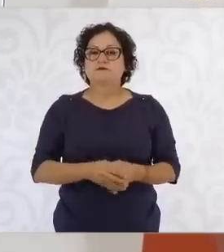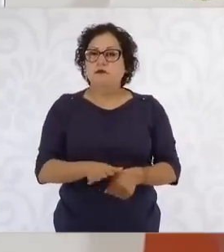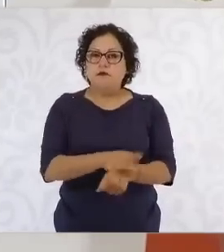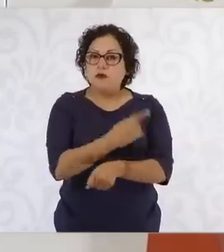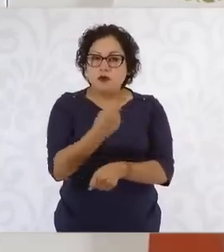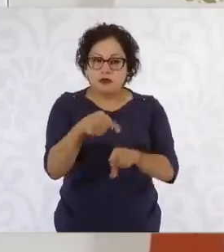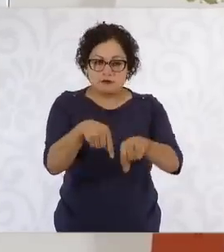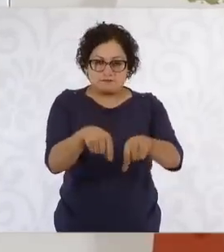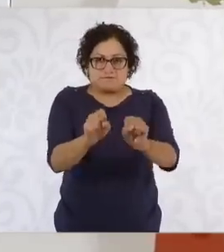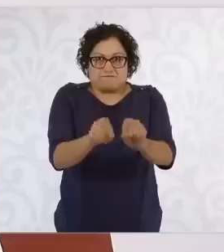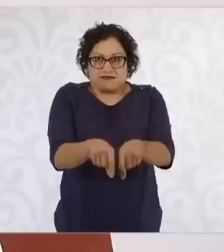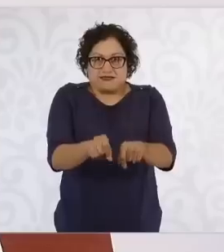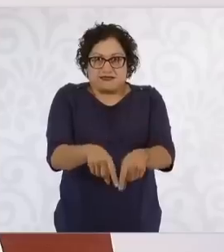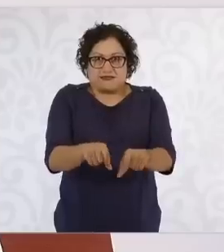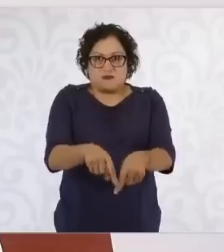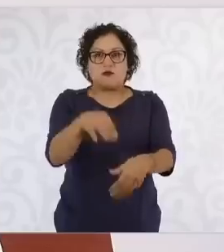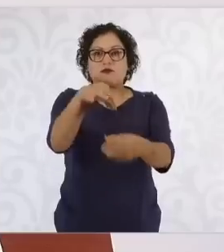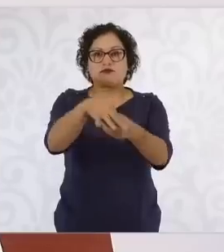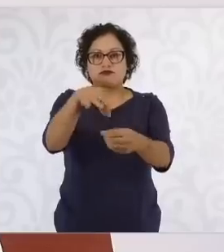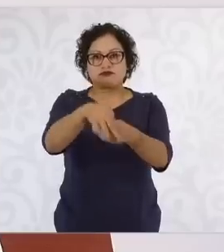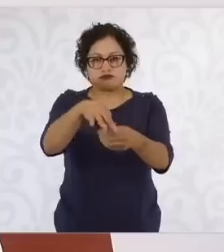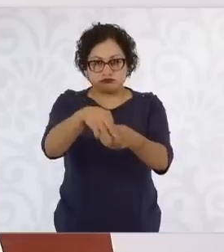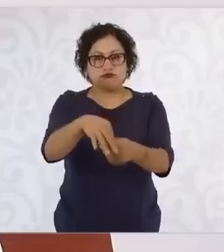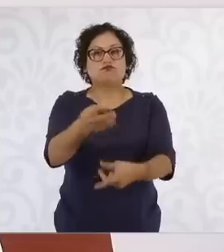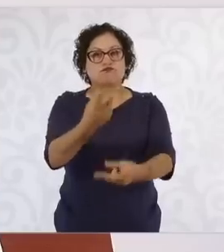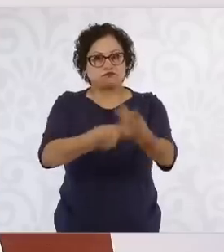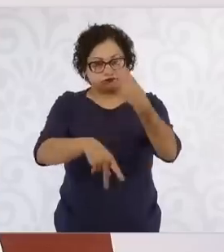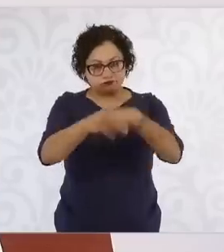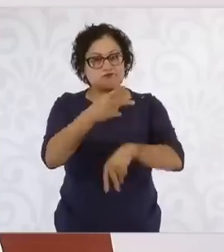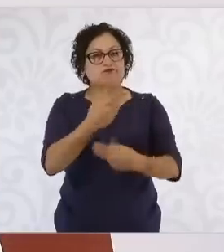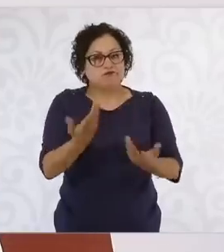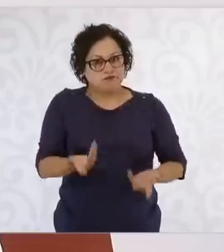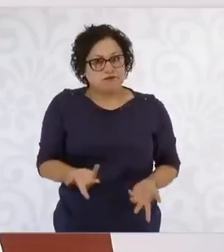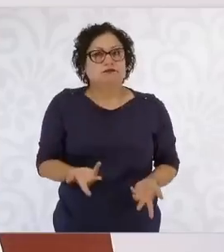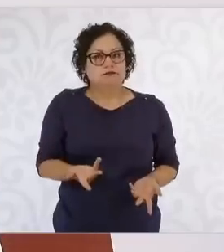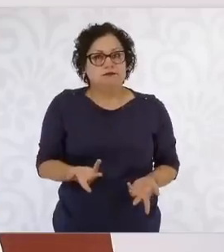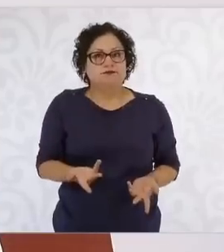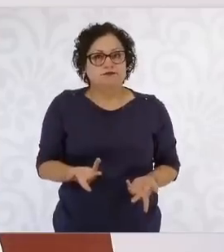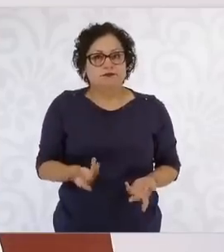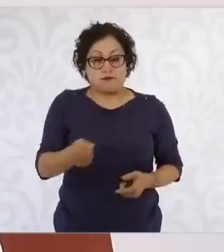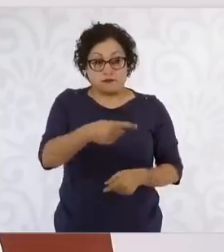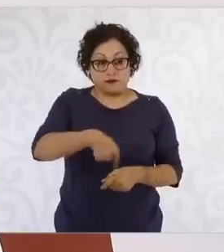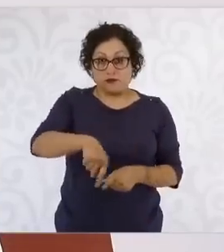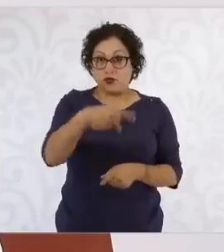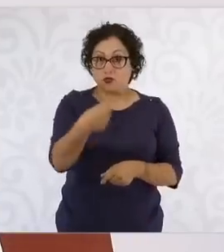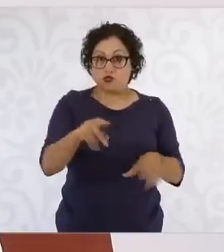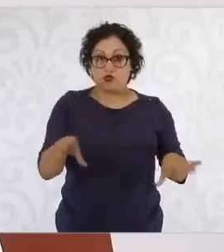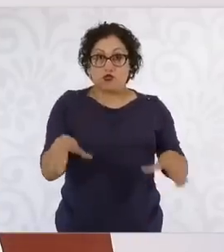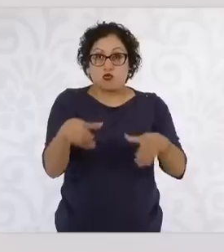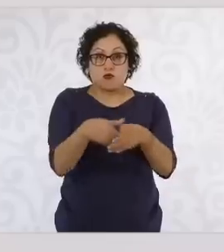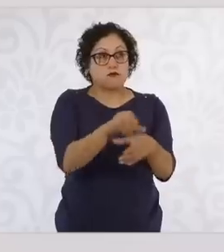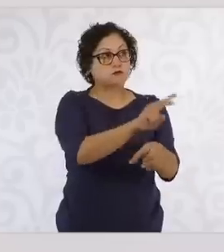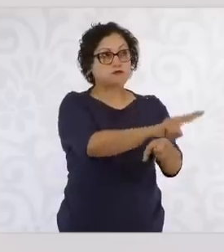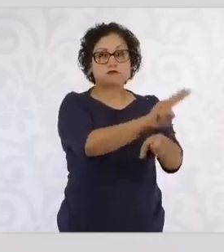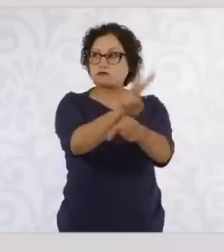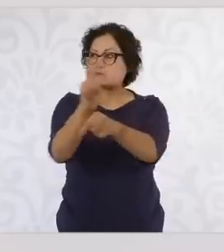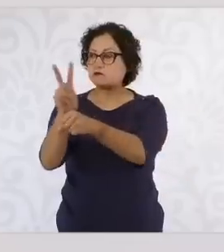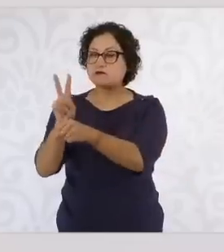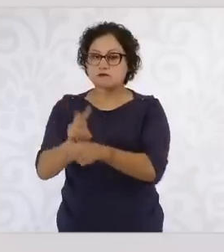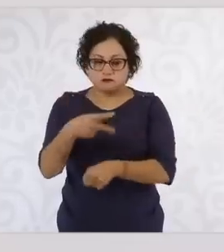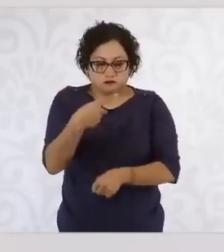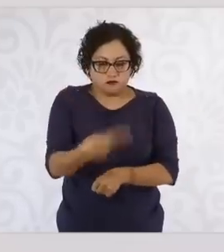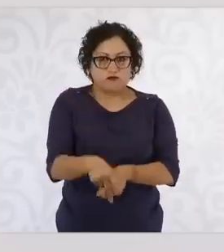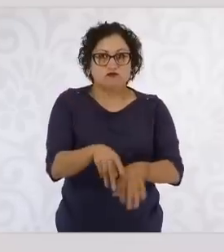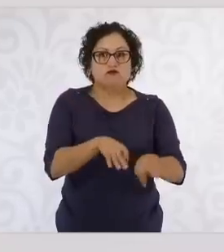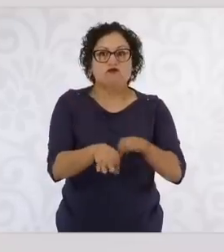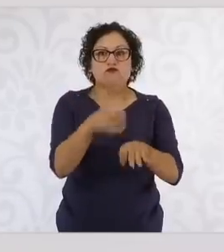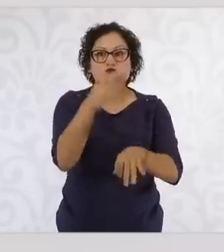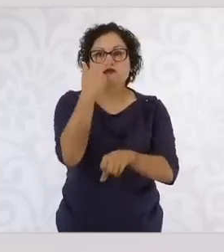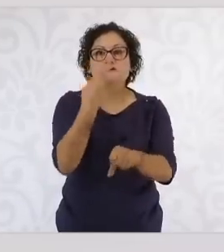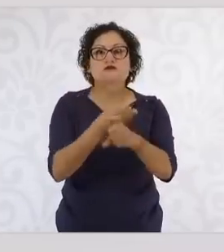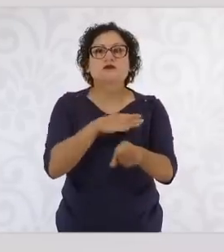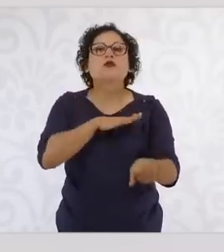y ellas y su tarea es justamente revisar todo esto aparte de la parte administrativa Recuerden